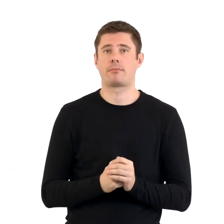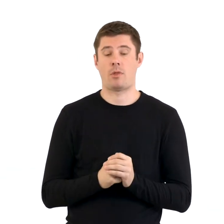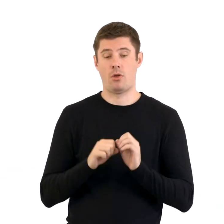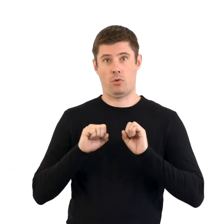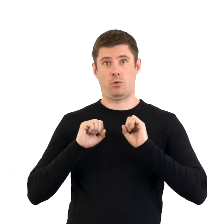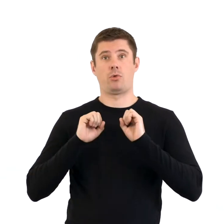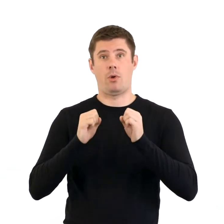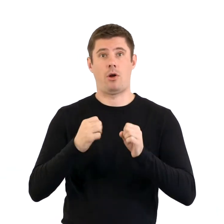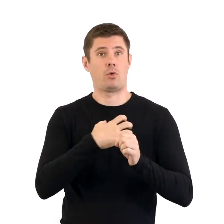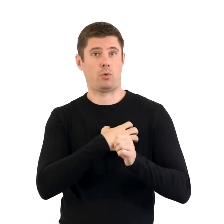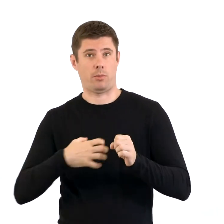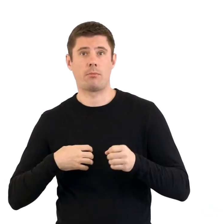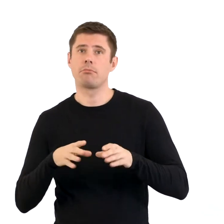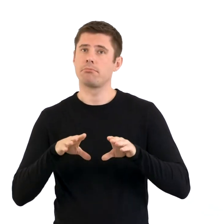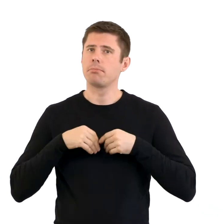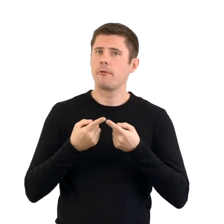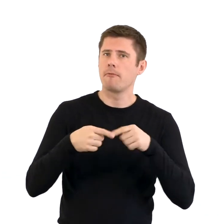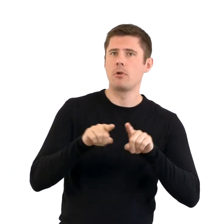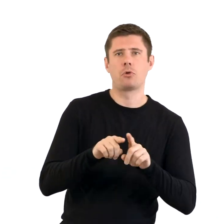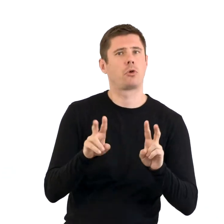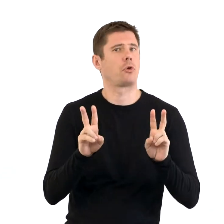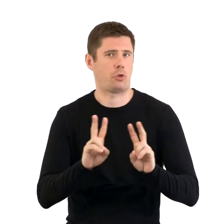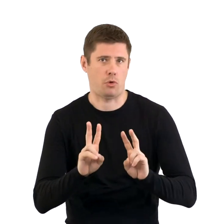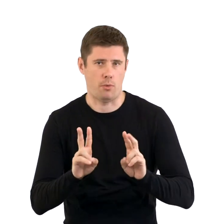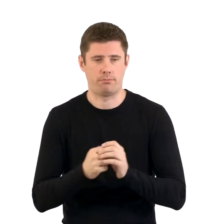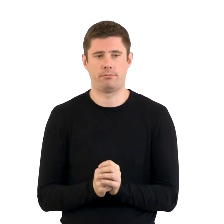Działalność gospodarczą mogą prowadzić